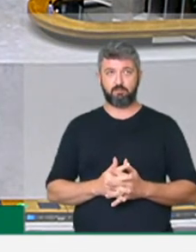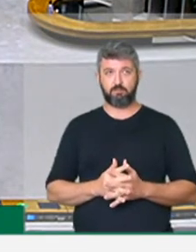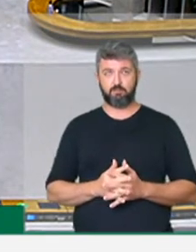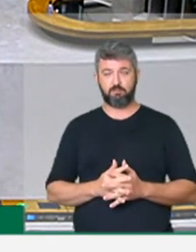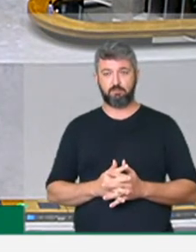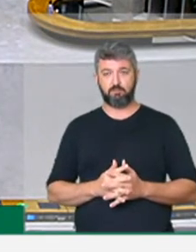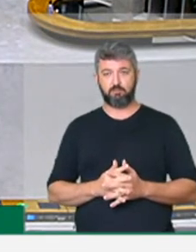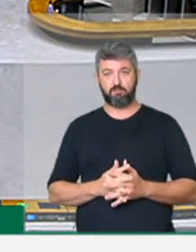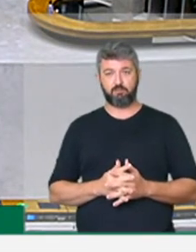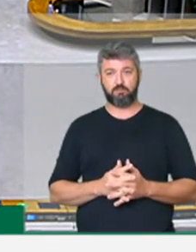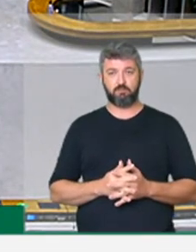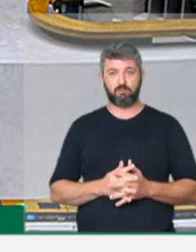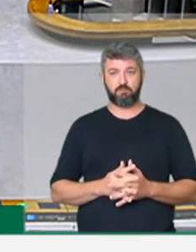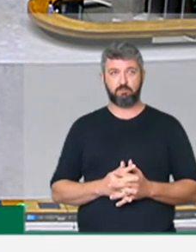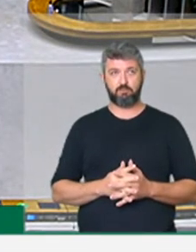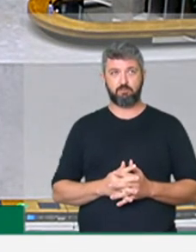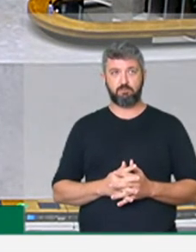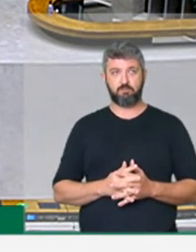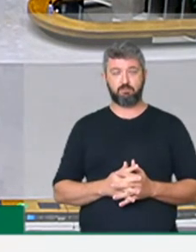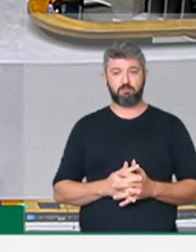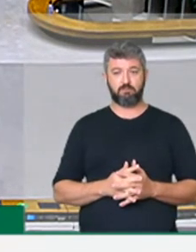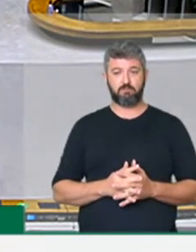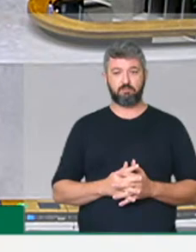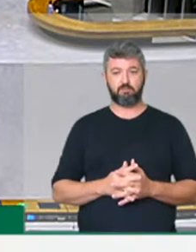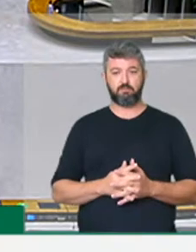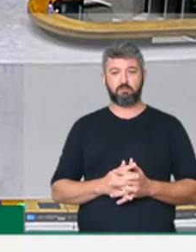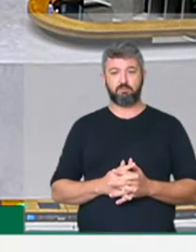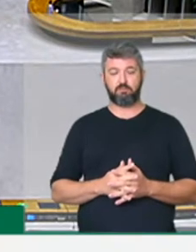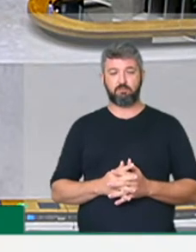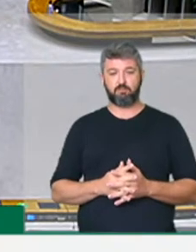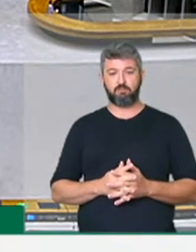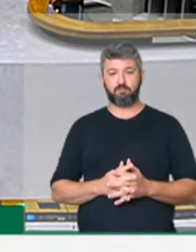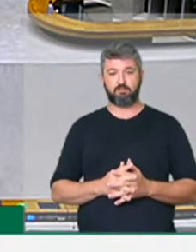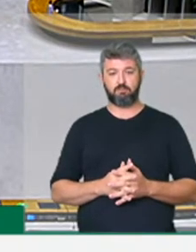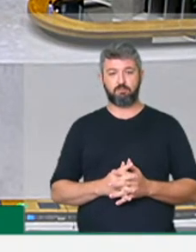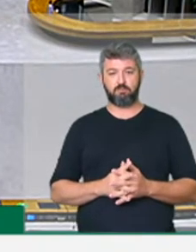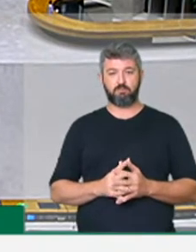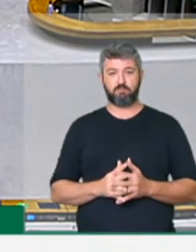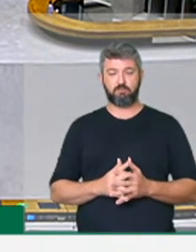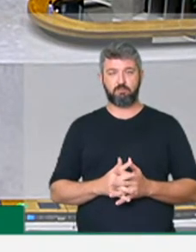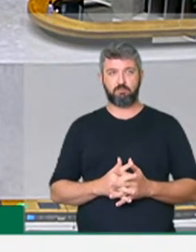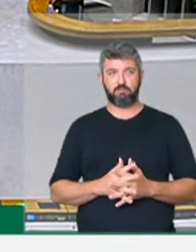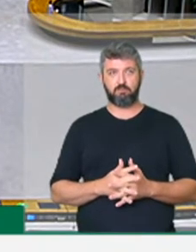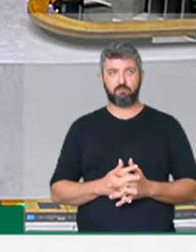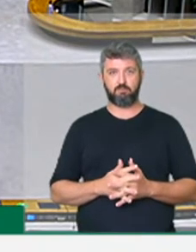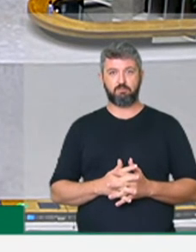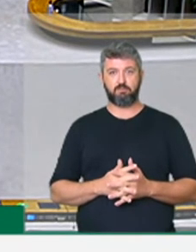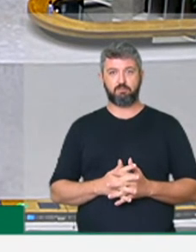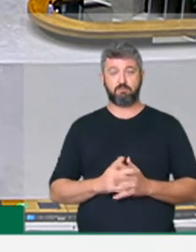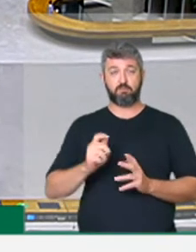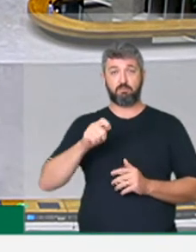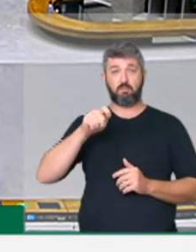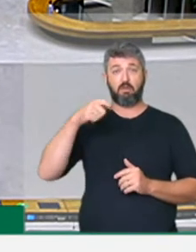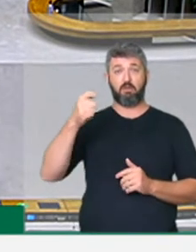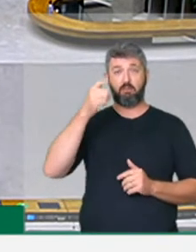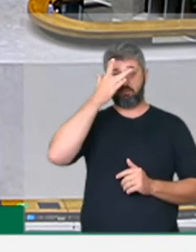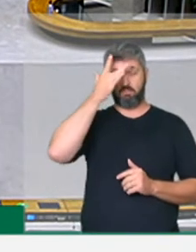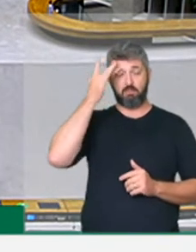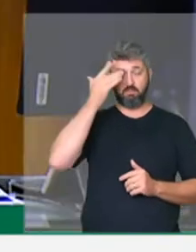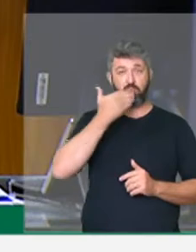PERMANEÇAM COMO SE ACHAM. APROVADO. [DEPUTADO]: PRESIDENTE O GOVERNO AGRADECE AOS LÍDERES DA BASE PELA ALTERAÇÃO DA ORIENTAÇÃO. [PRESIDENTE]: BANCADA DE DESTAQUE DE BANCADA N° 1,